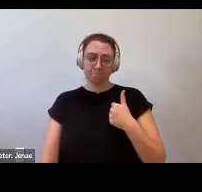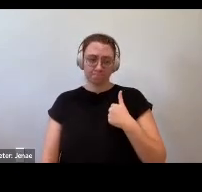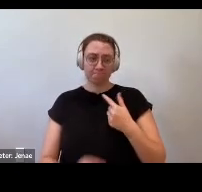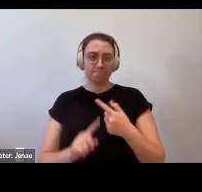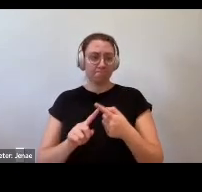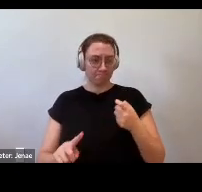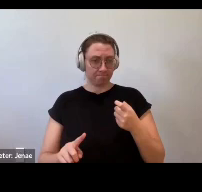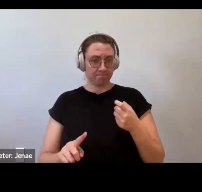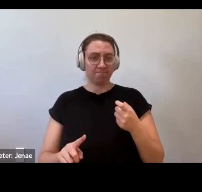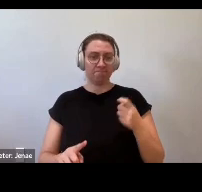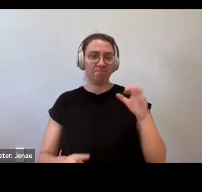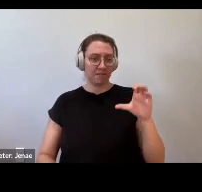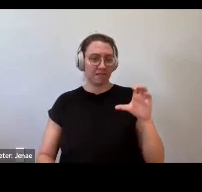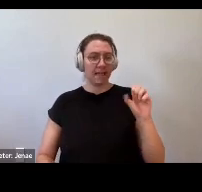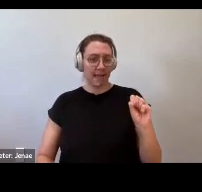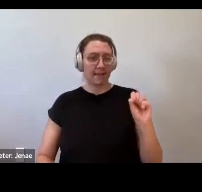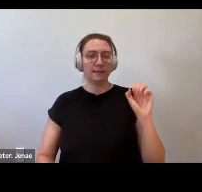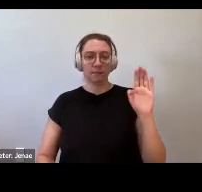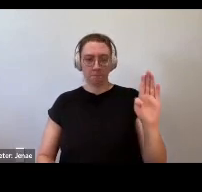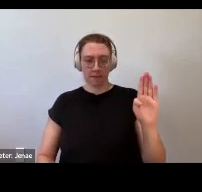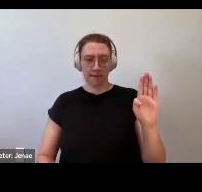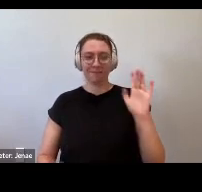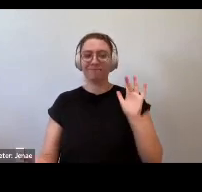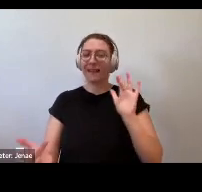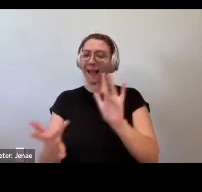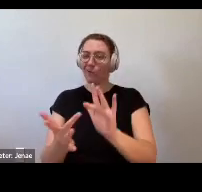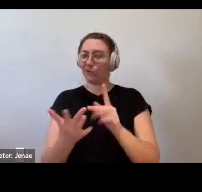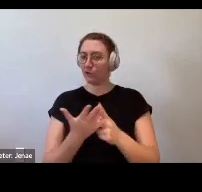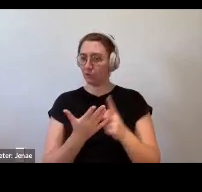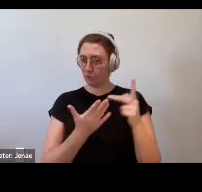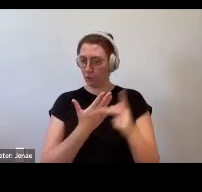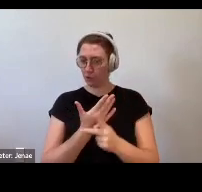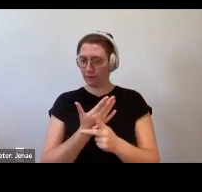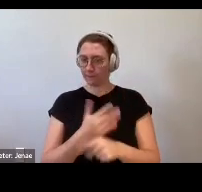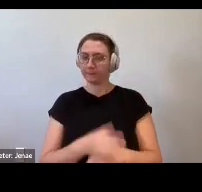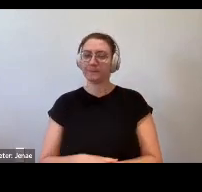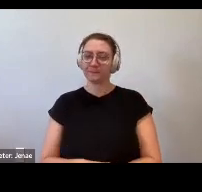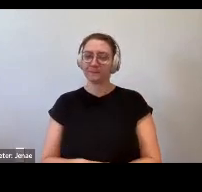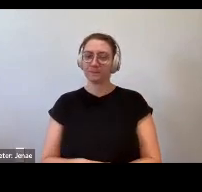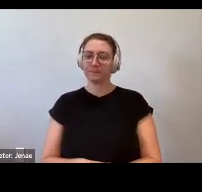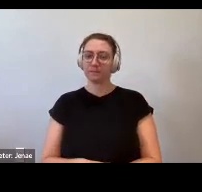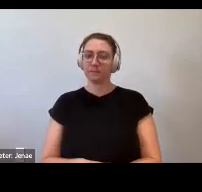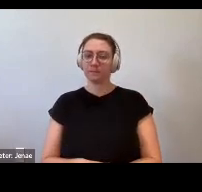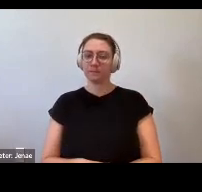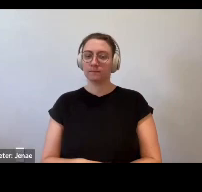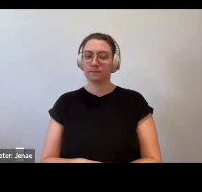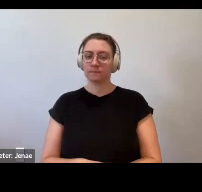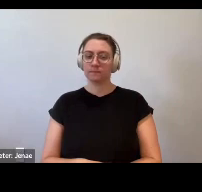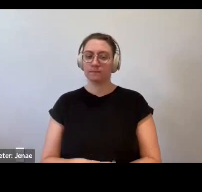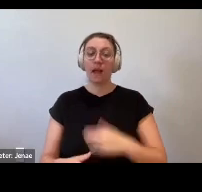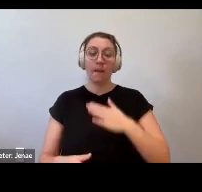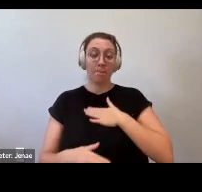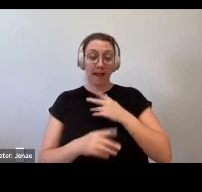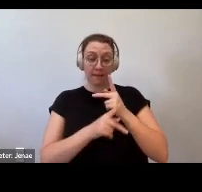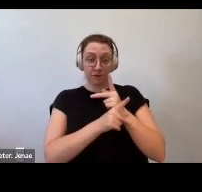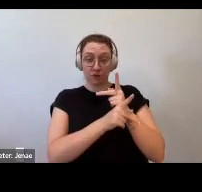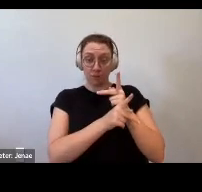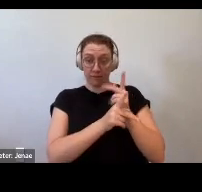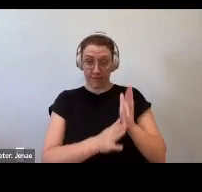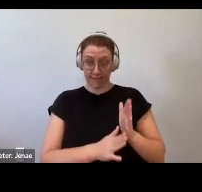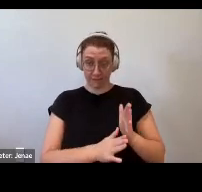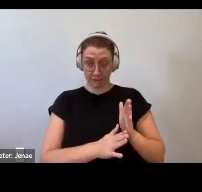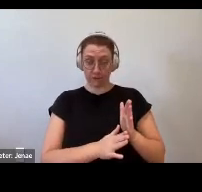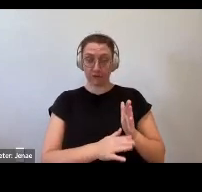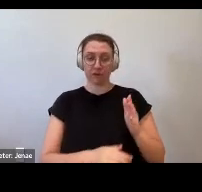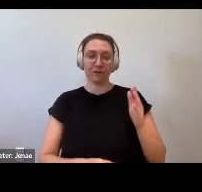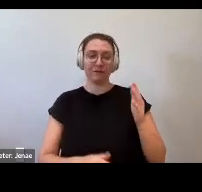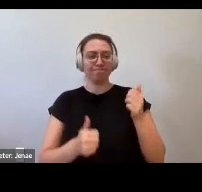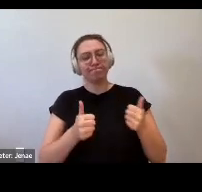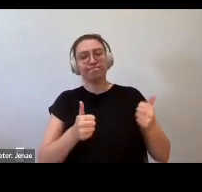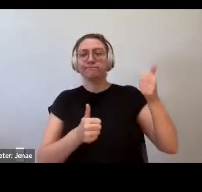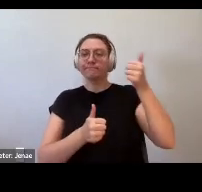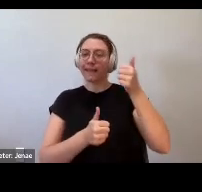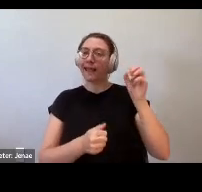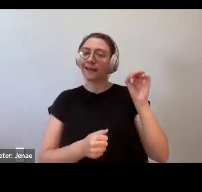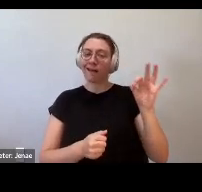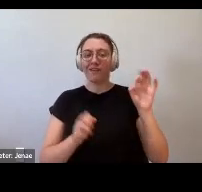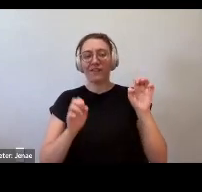programa de extensión de la Escuela para Ciegos de California. Mi supervisor es el jefe del